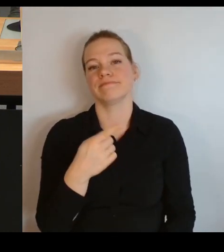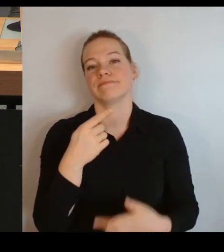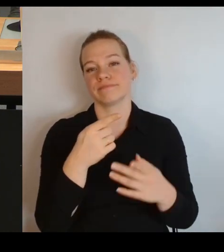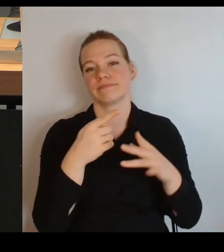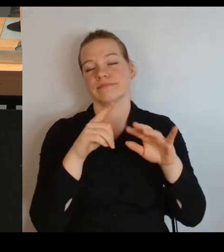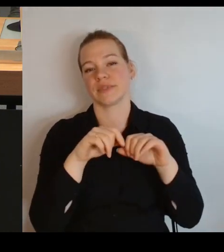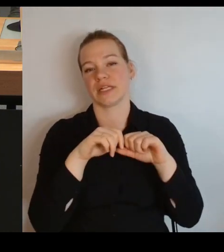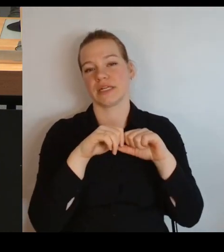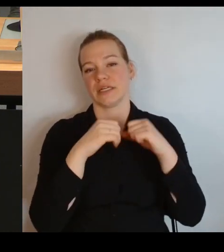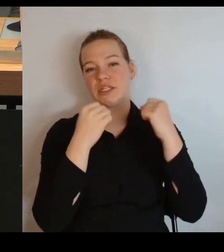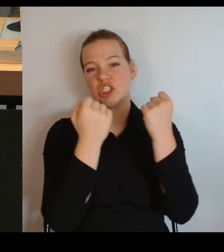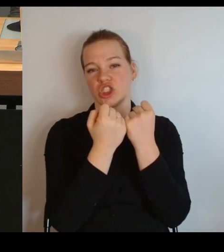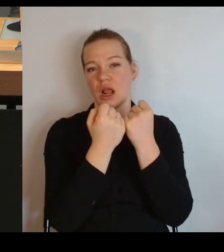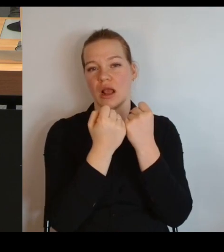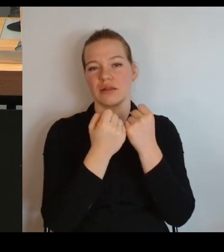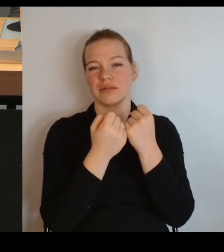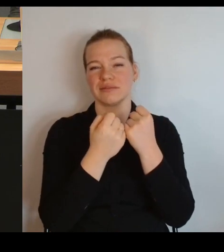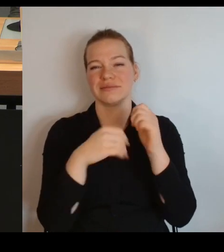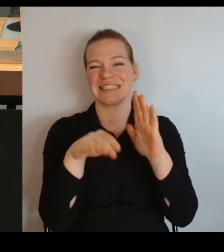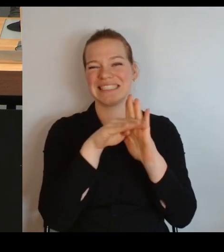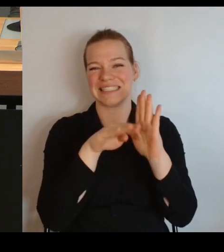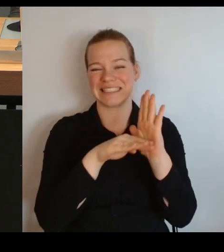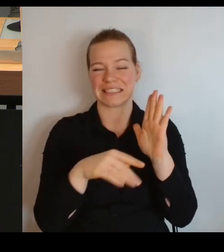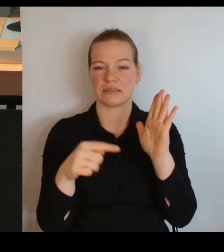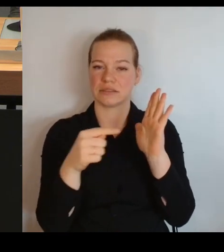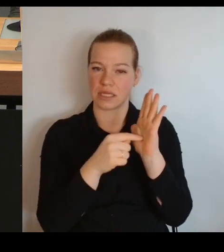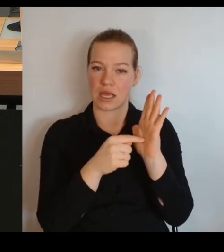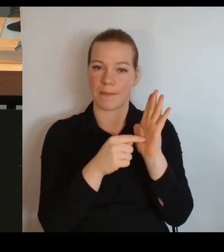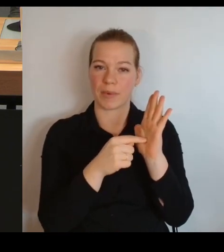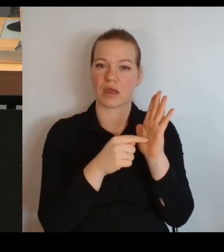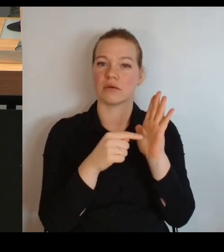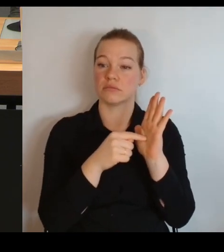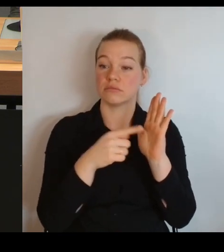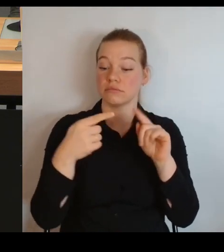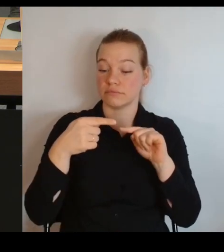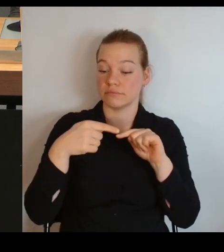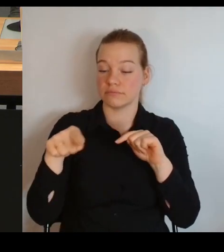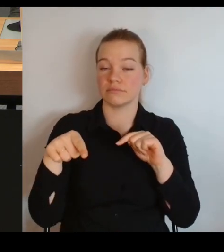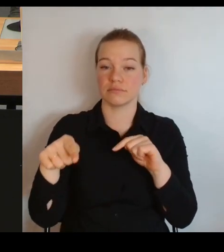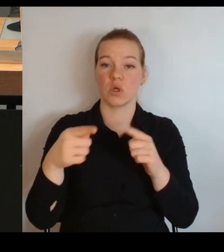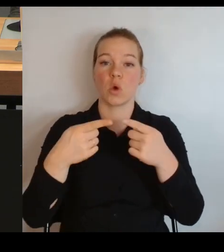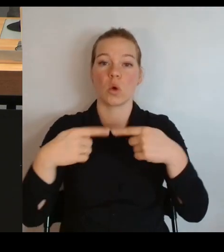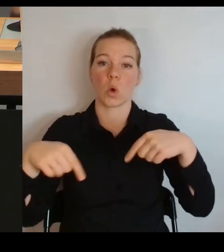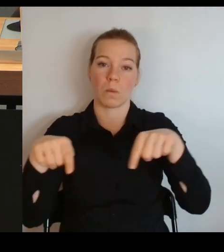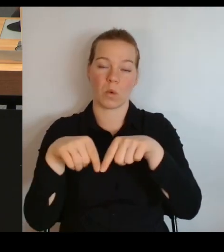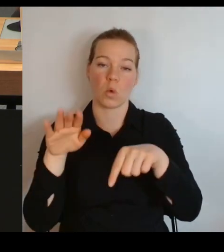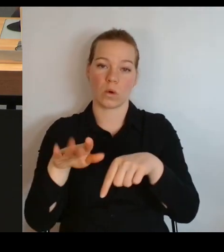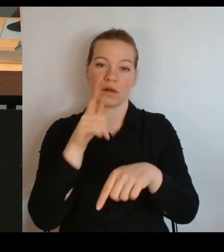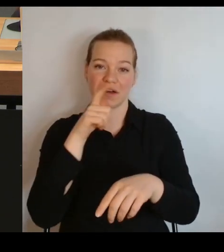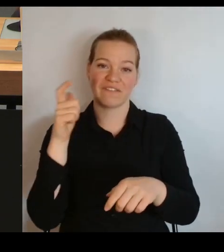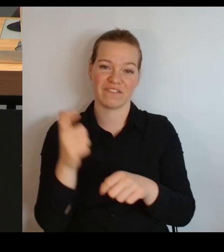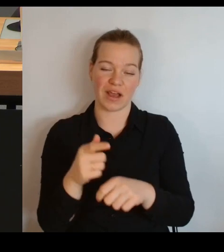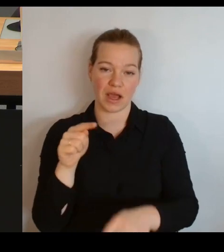Kommunen verwiesen und darauf dass es in den meisten Bundesländern kein Verwaltungsversagen dieses Ausmaßes wie hier